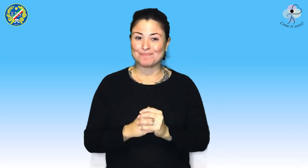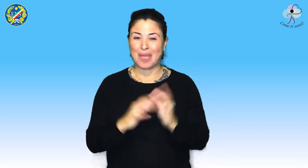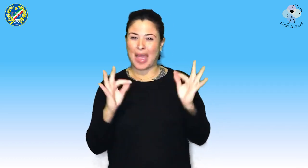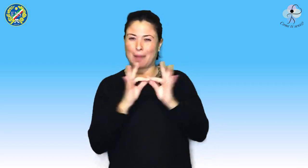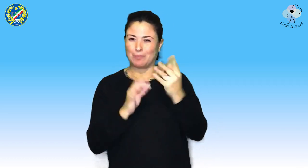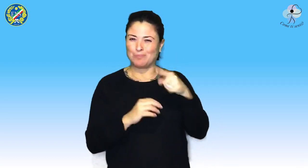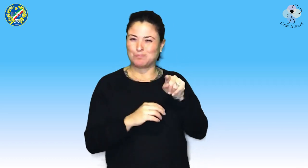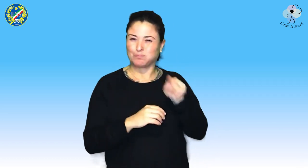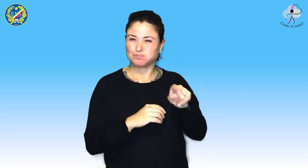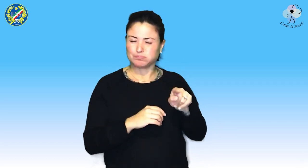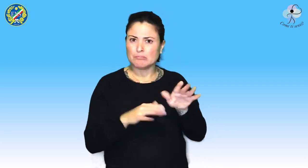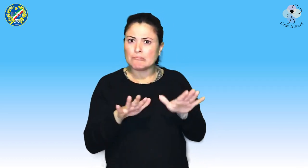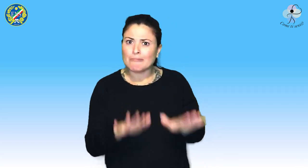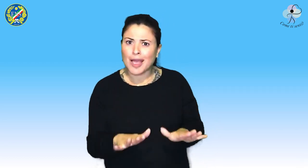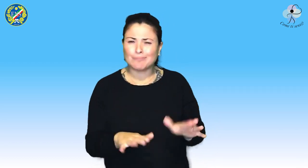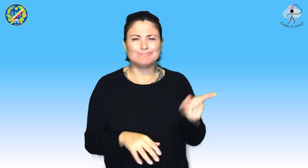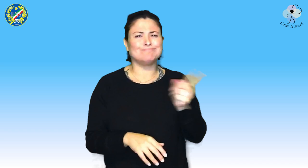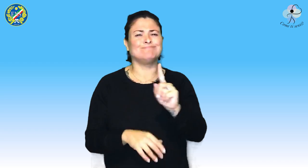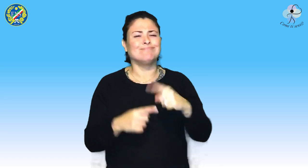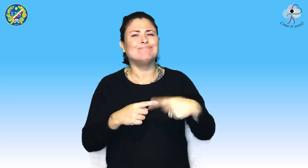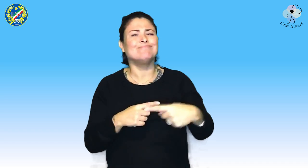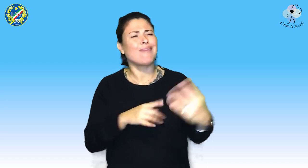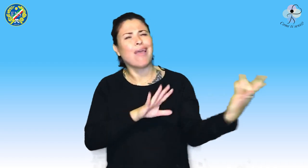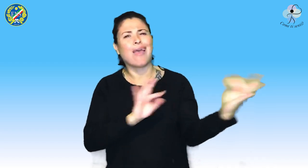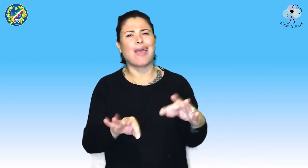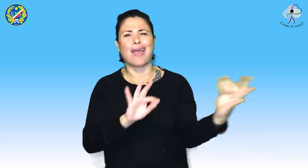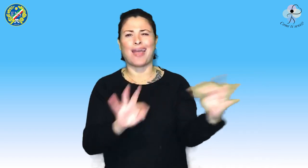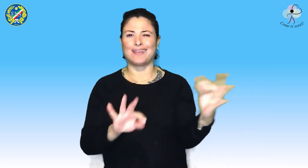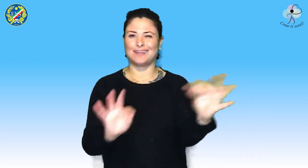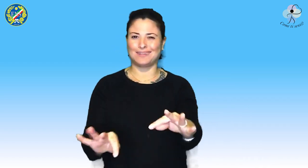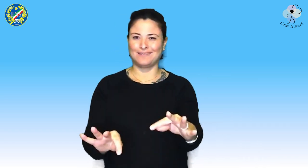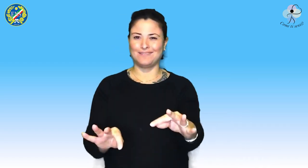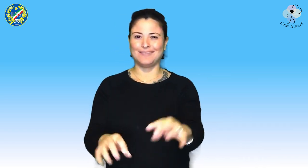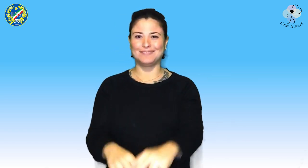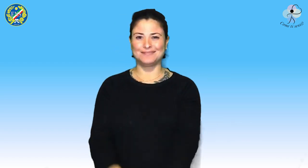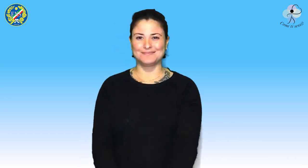non si fermano e arrivano uno dietro l’altro!